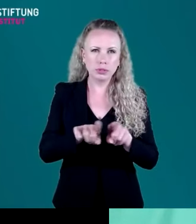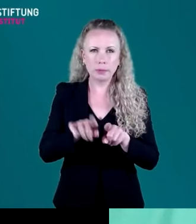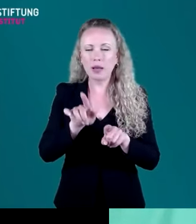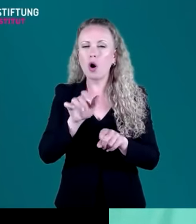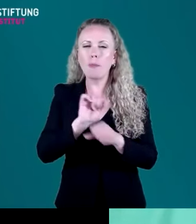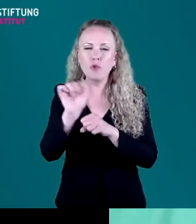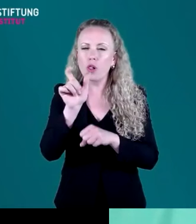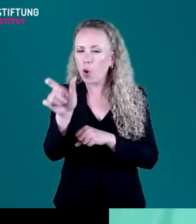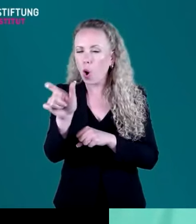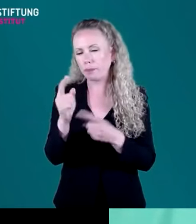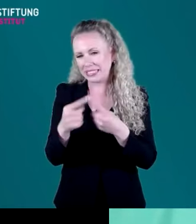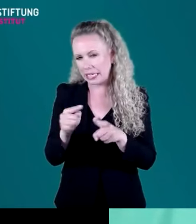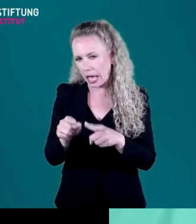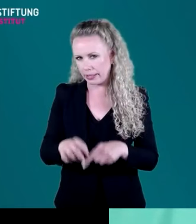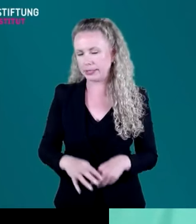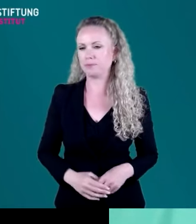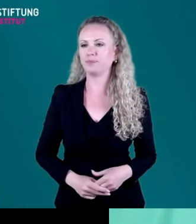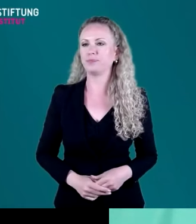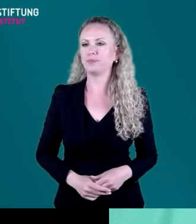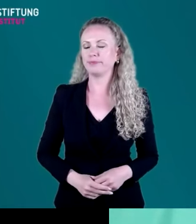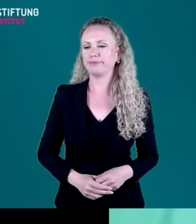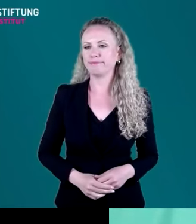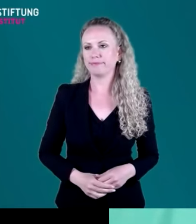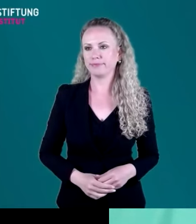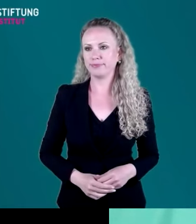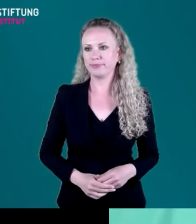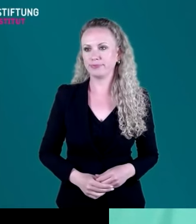Hat das vielleicht Verbindungen zu „Gutmensch“? Das ist ja auch ein Narrativ.